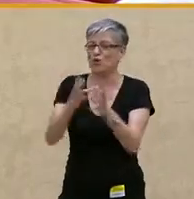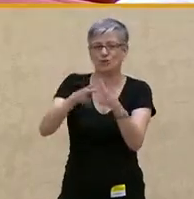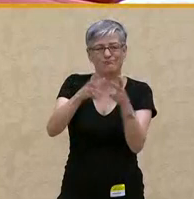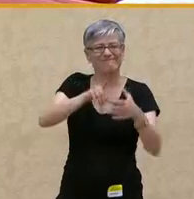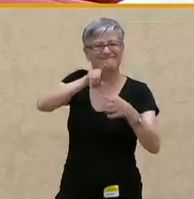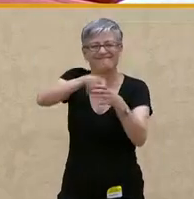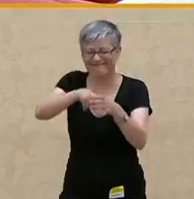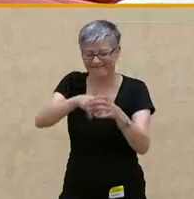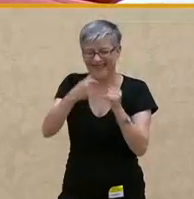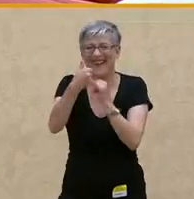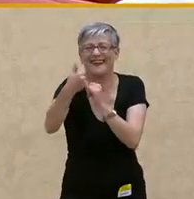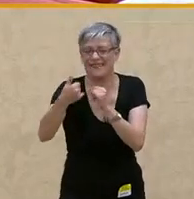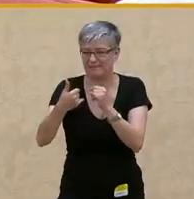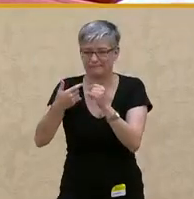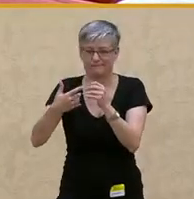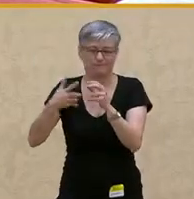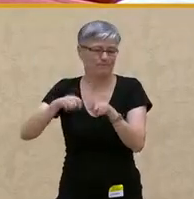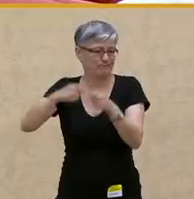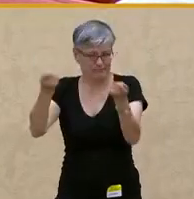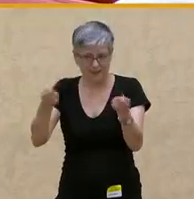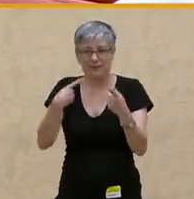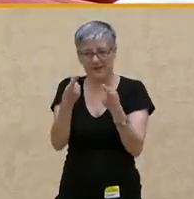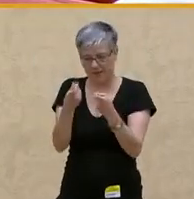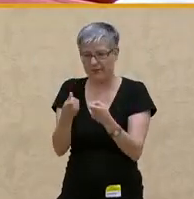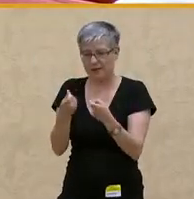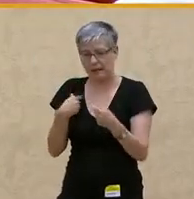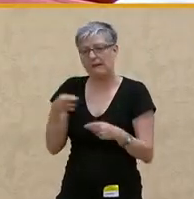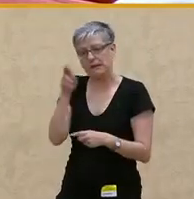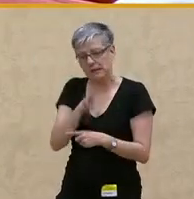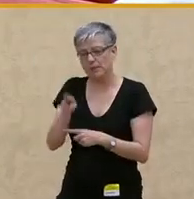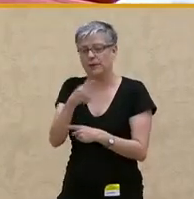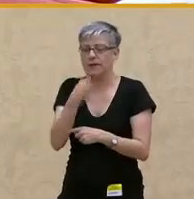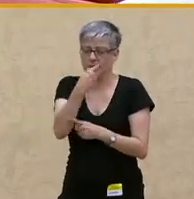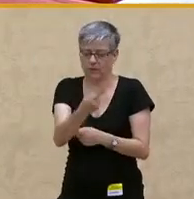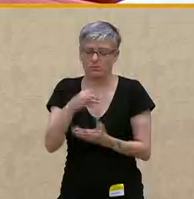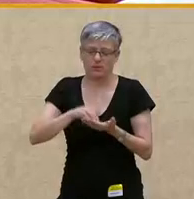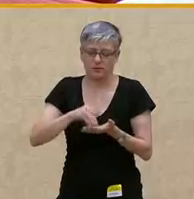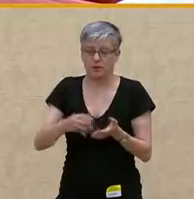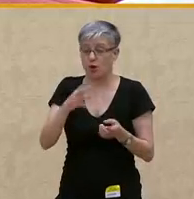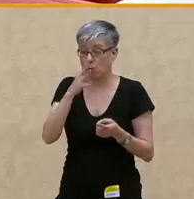Y hay que decírselo a la gente y es una cosa que yo siempre digo. Yo llevo cuatro años en política